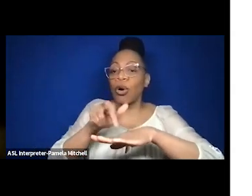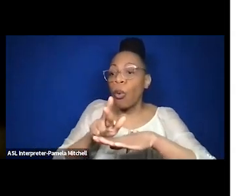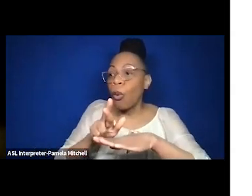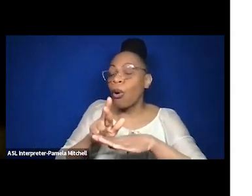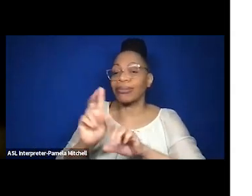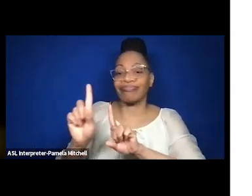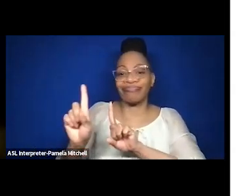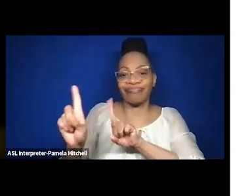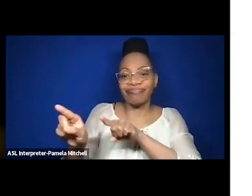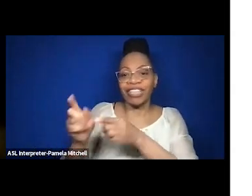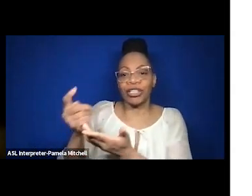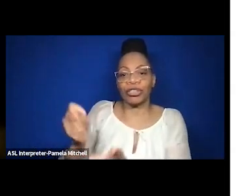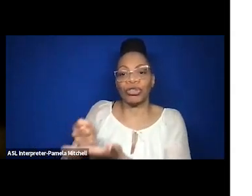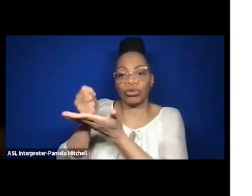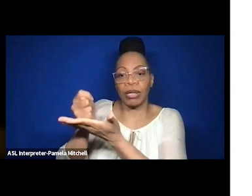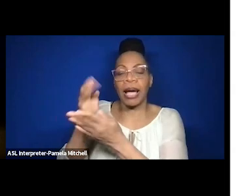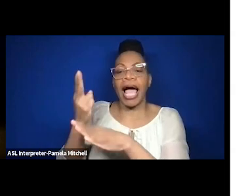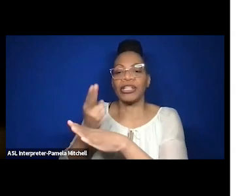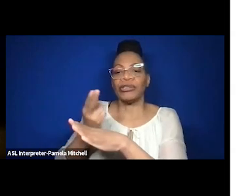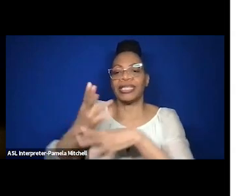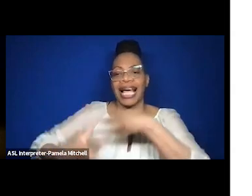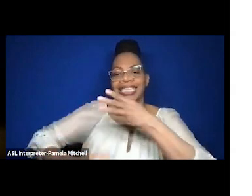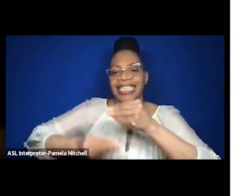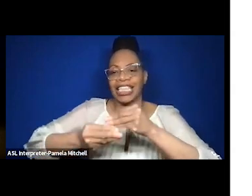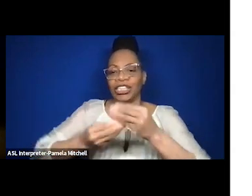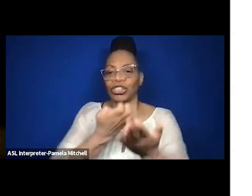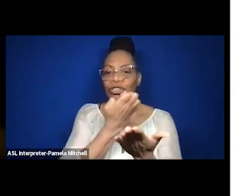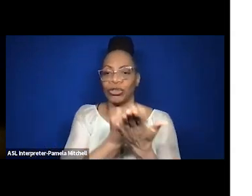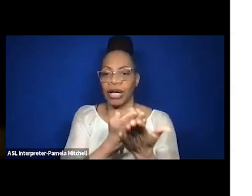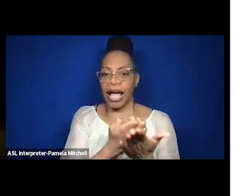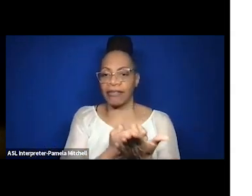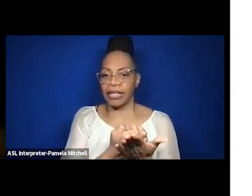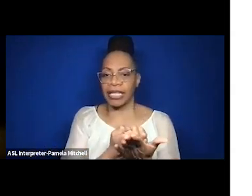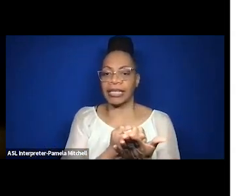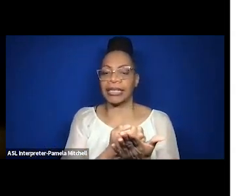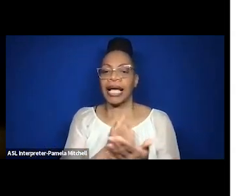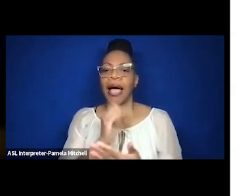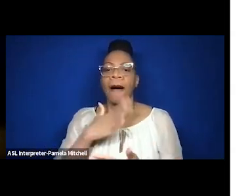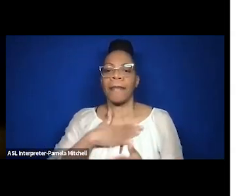lo uso como evidencia adicional. No lo veo como un fracaso real o una razón